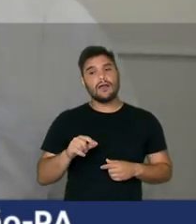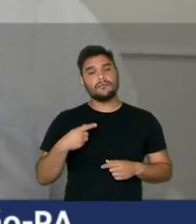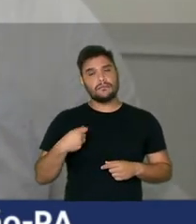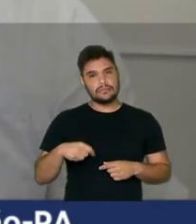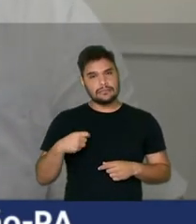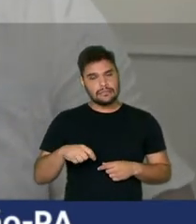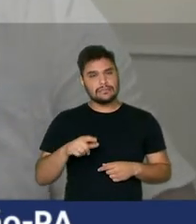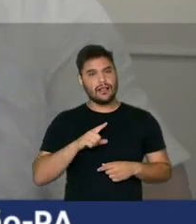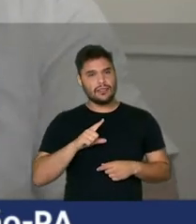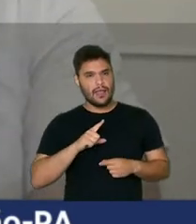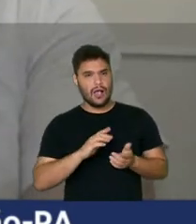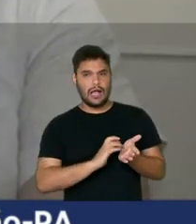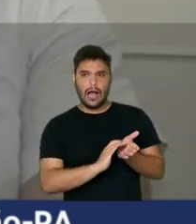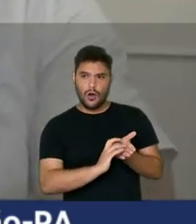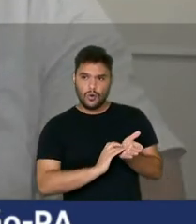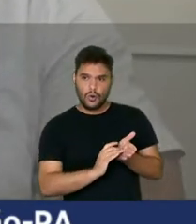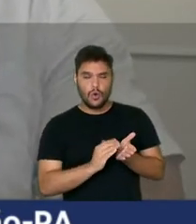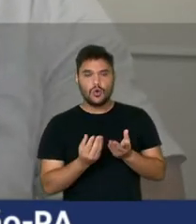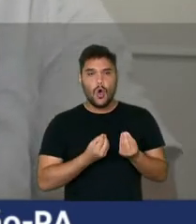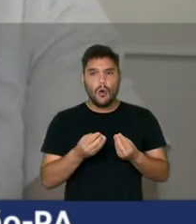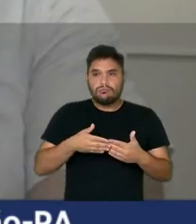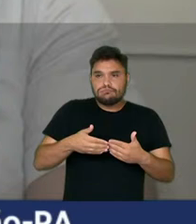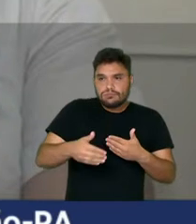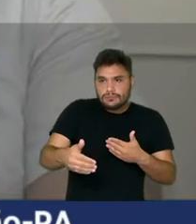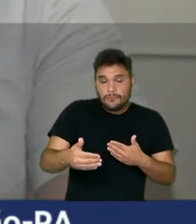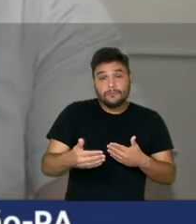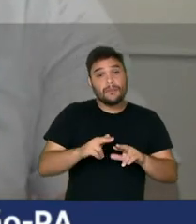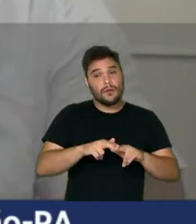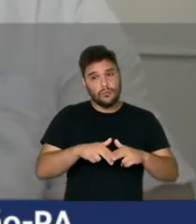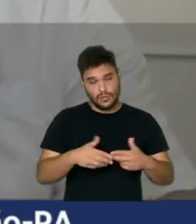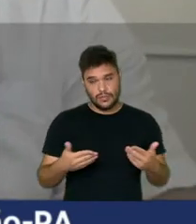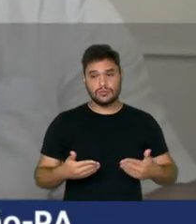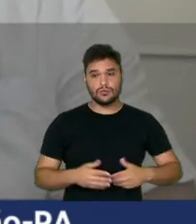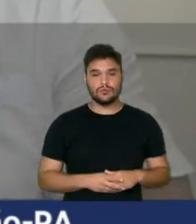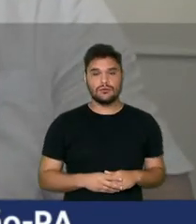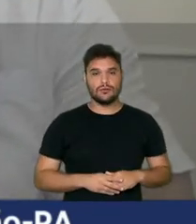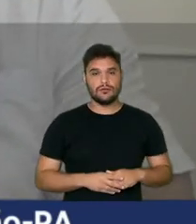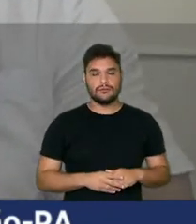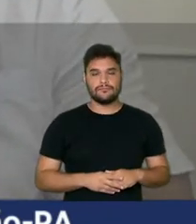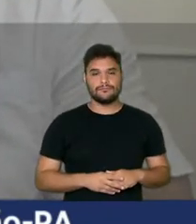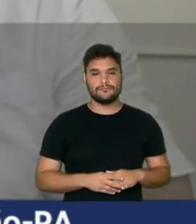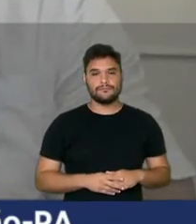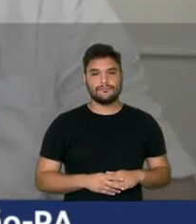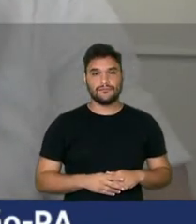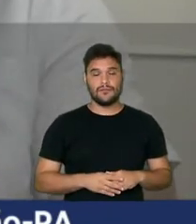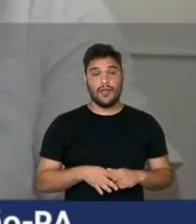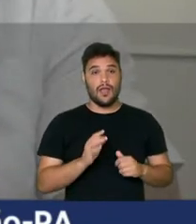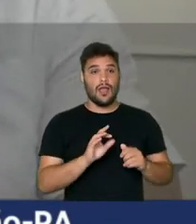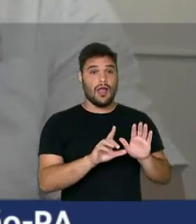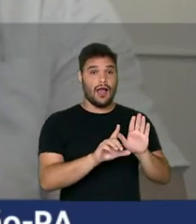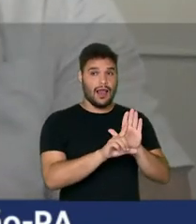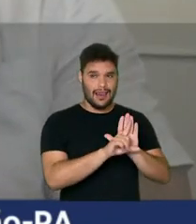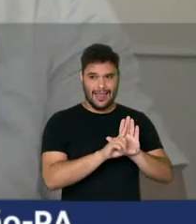AUMENTO DE DESPESA DA UNIÃ O... DE ESTIMATIVA DESSES EFEITOS. NESSE CONTEXTO, EM CONFORMIDADE COM DISPOSITIVOS